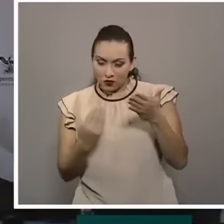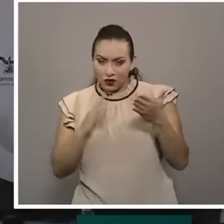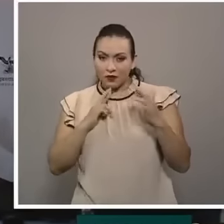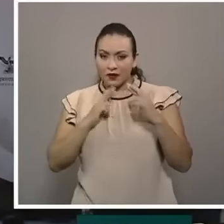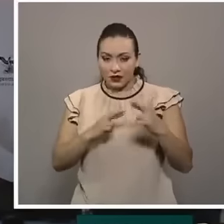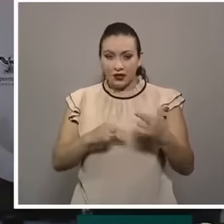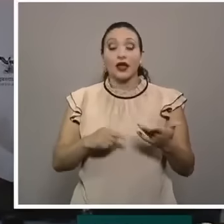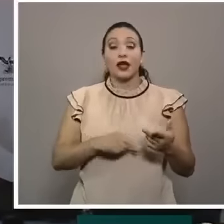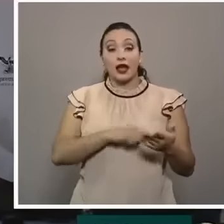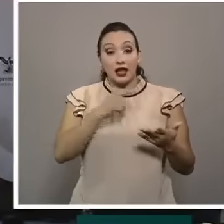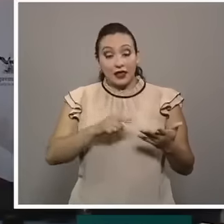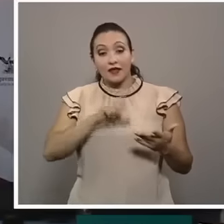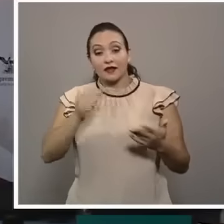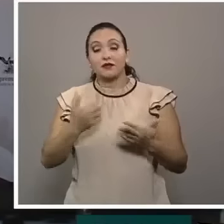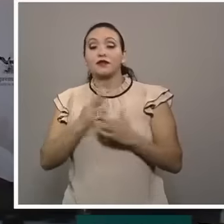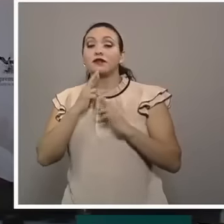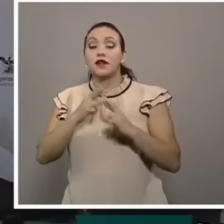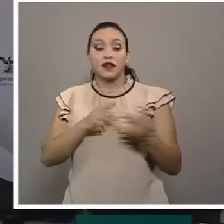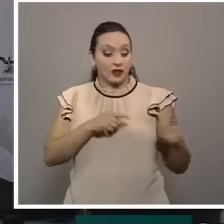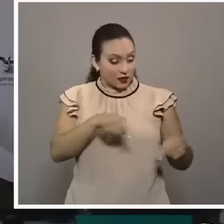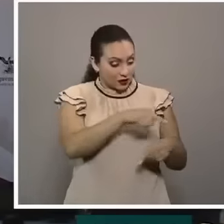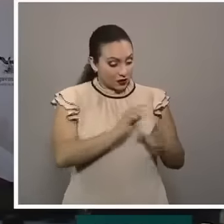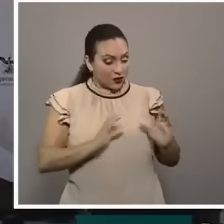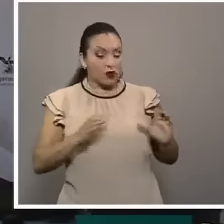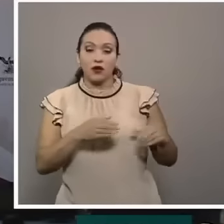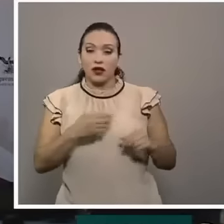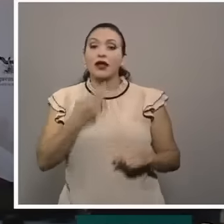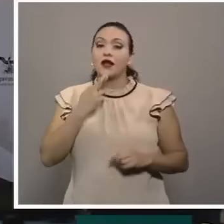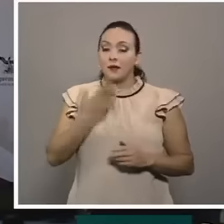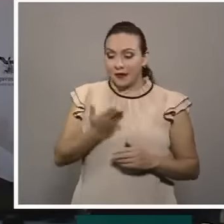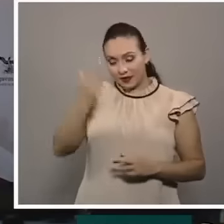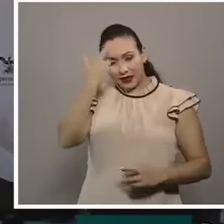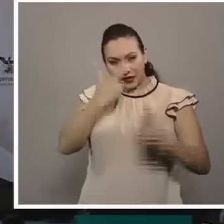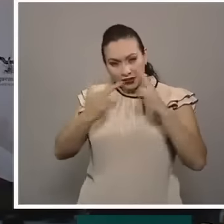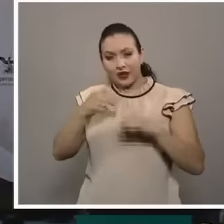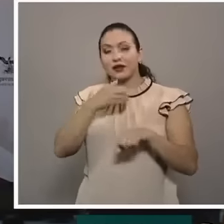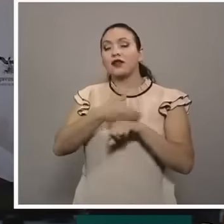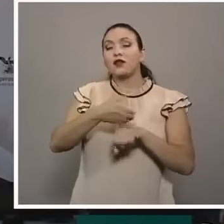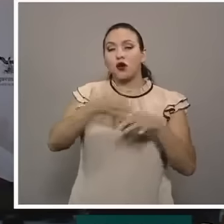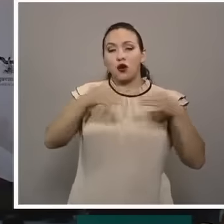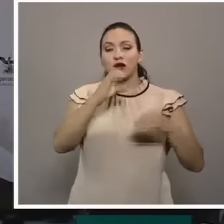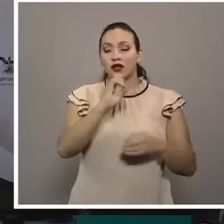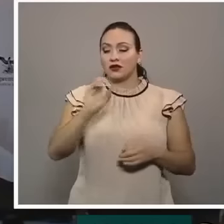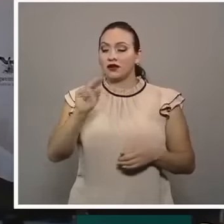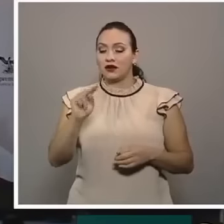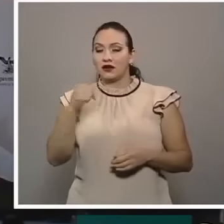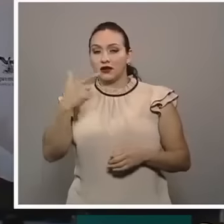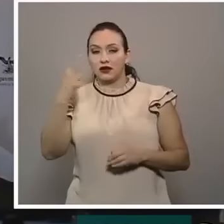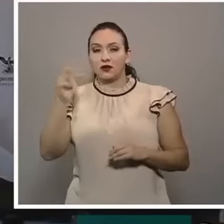respuesta al derecho de petición contenida en el oficio 00187 de 24 de febrero de 2022